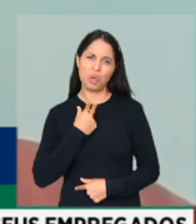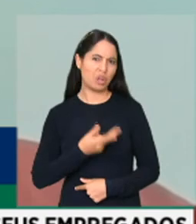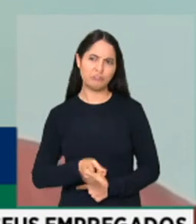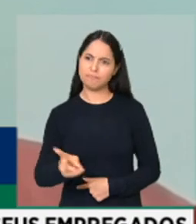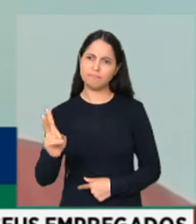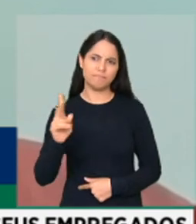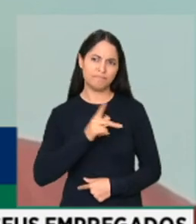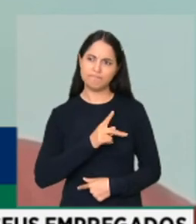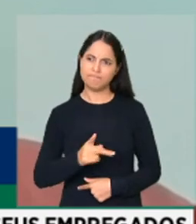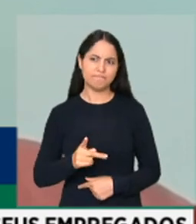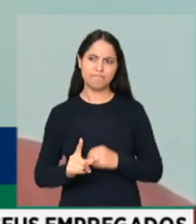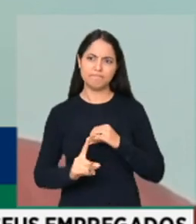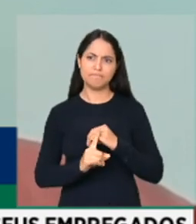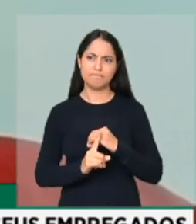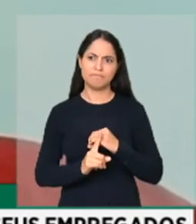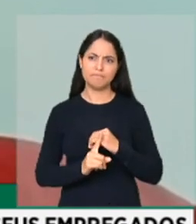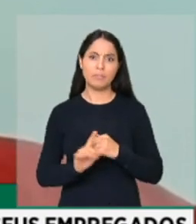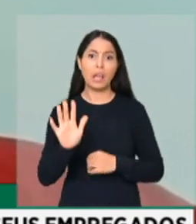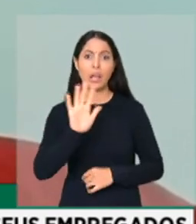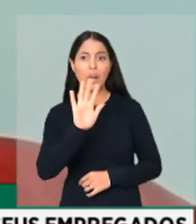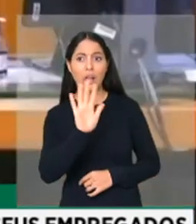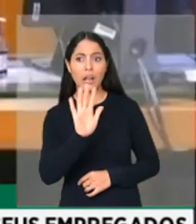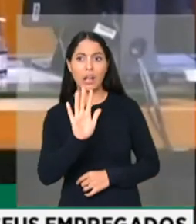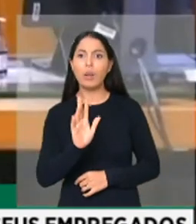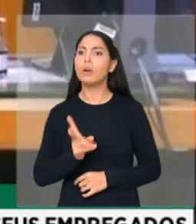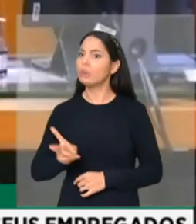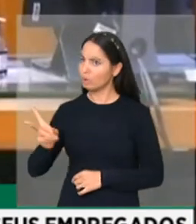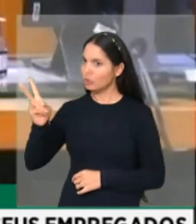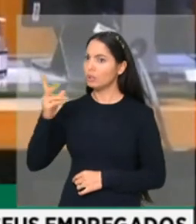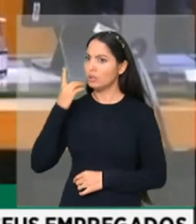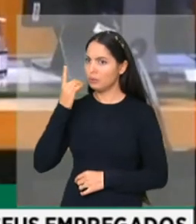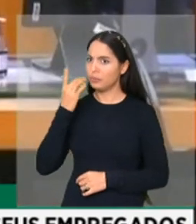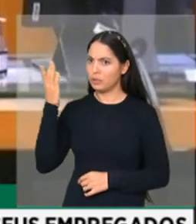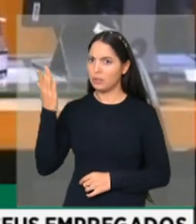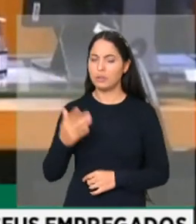NÓS NÃO PODEMOS CONTINUAR... PRESIDENTE... ALÔ? [PRESIDENTE]: POIS NÃO, DEPUTADO SOLLA? [DEPUTADO]: